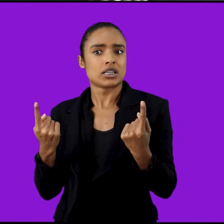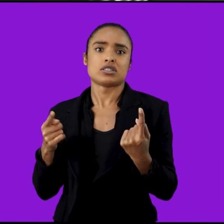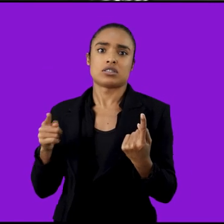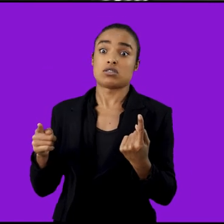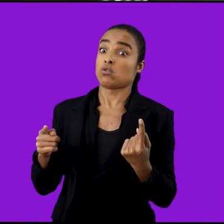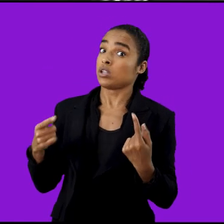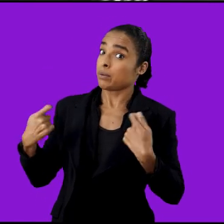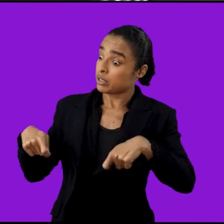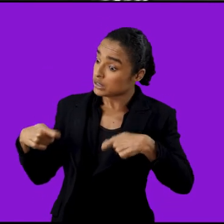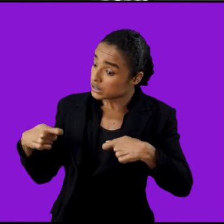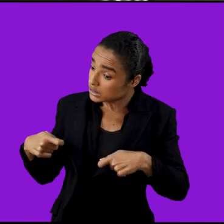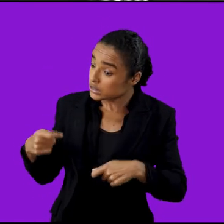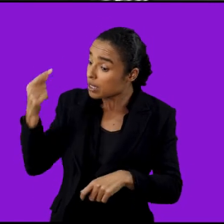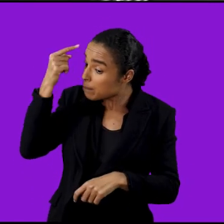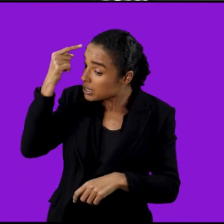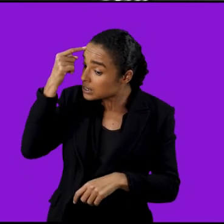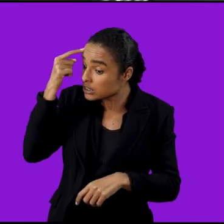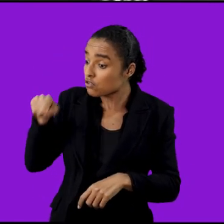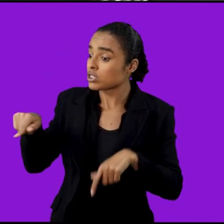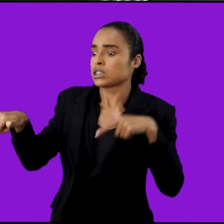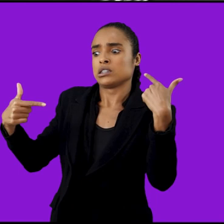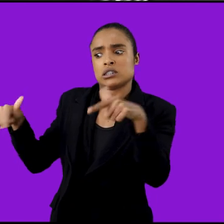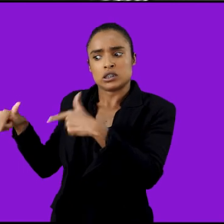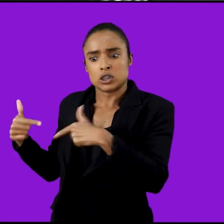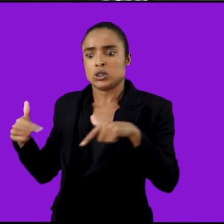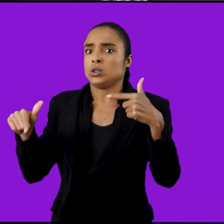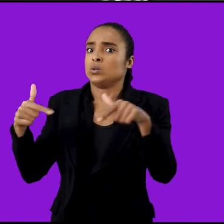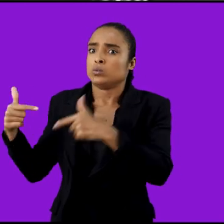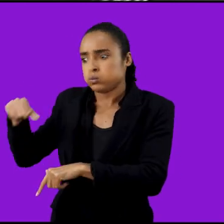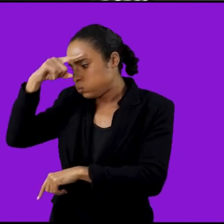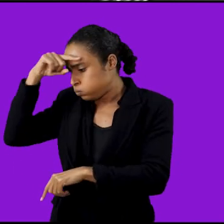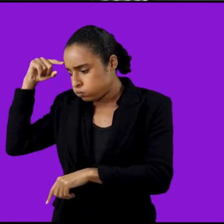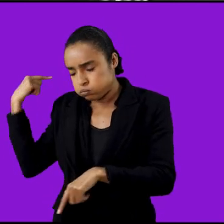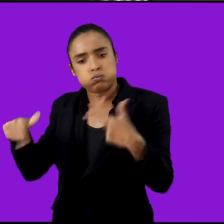É, “Segura dinheiro”. Dinheiro não leva desaforo, entendeu? E trabalha, trabalha.